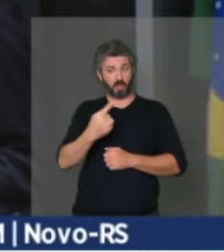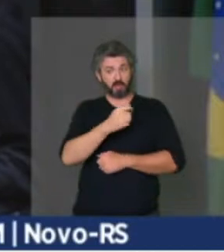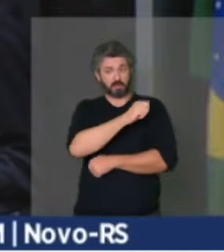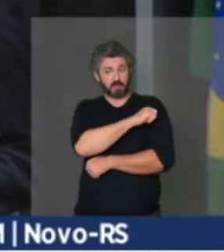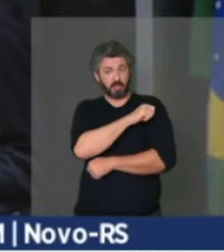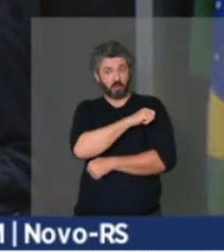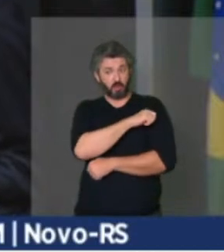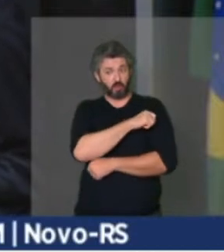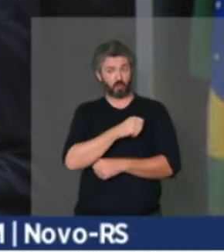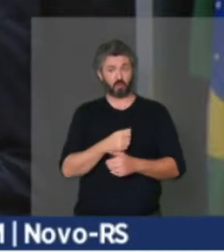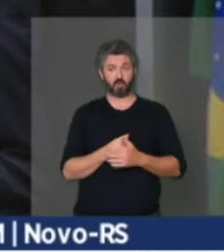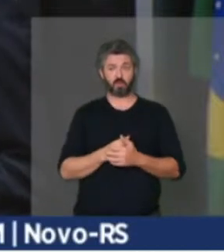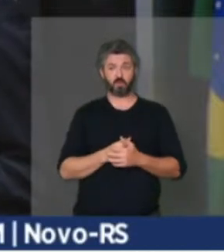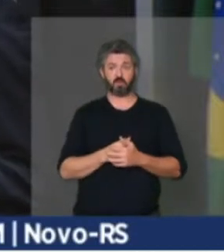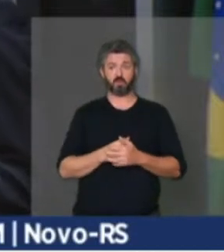UNIVERSIDADES NO EXTERIOR TIVE